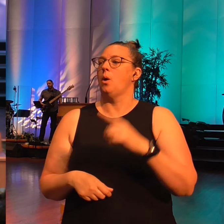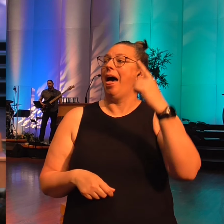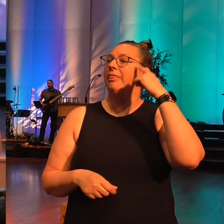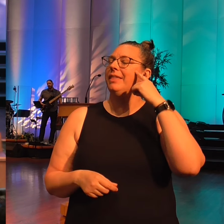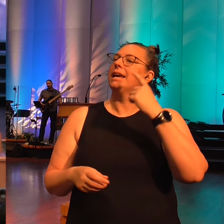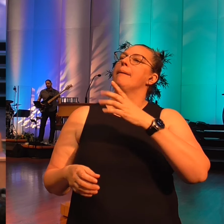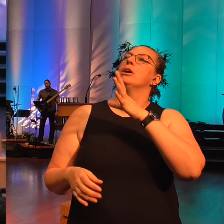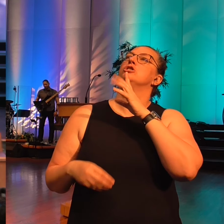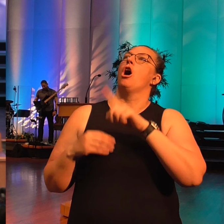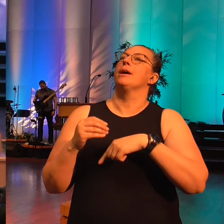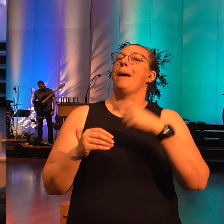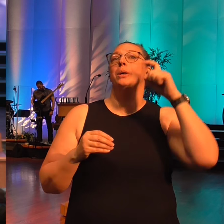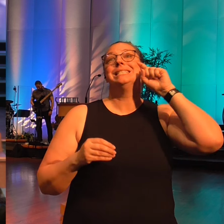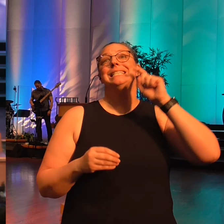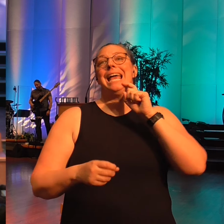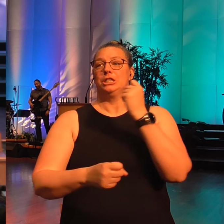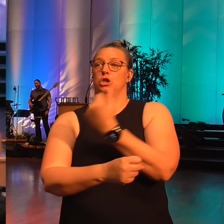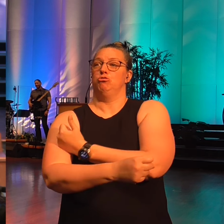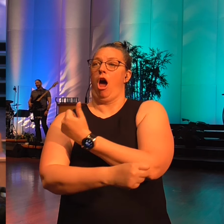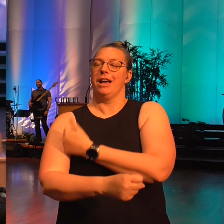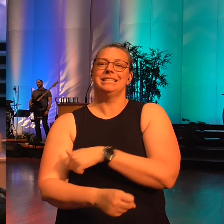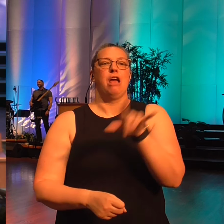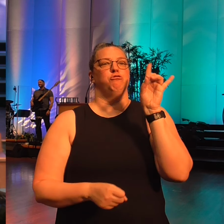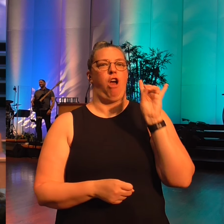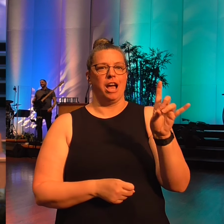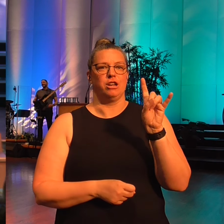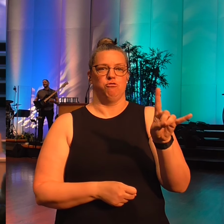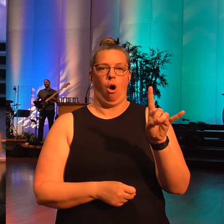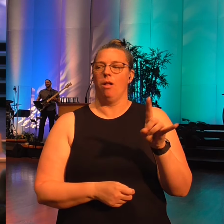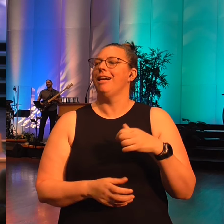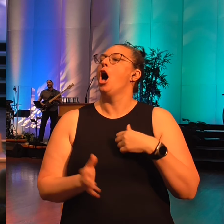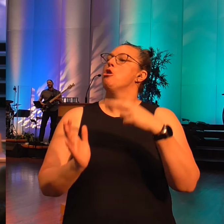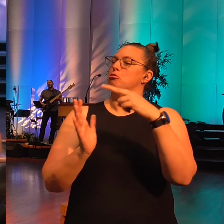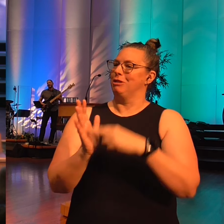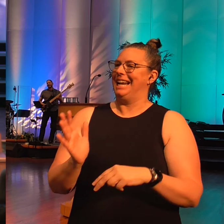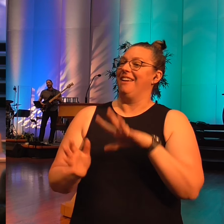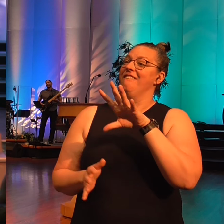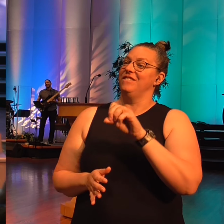drogas y rock and roll. Una lectura esta noche de 50 sombras de Grey. Sí, una lectura de 50 sombras.